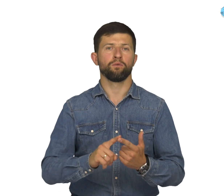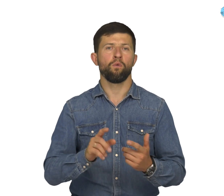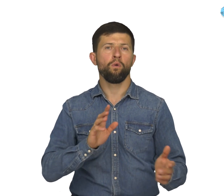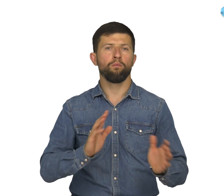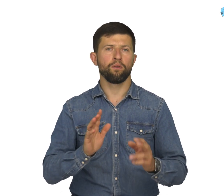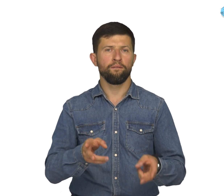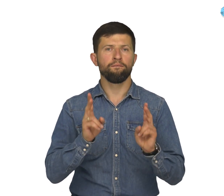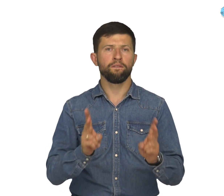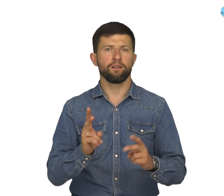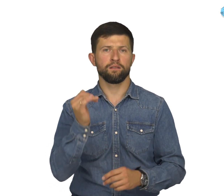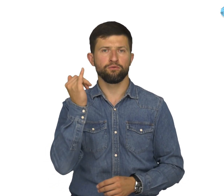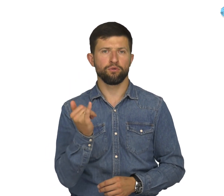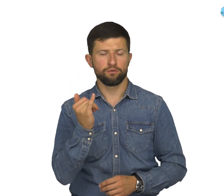2) opiekunowi faktycznemu dziecka